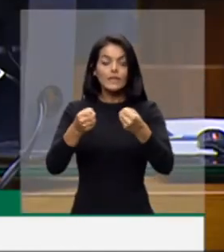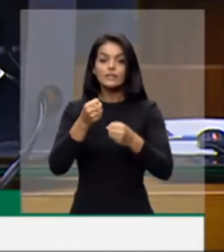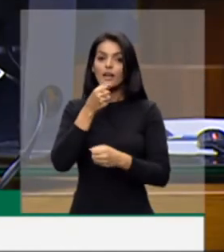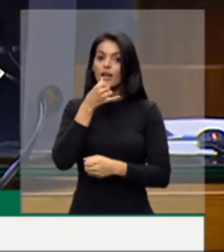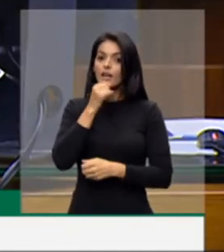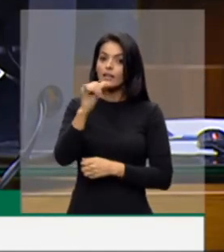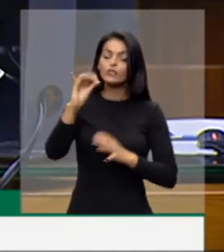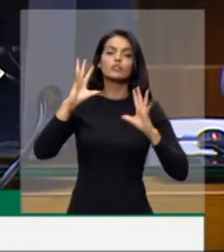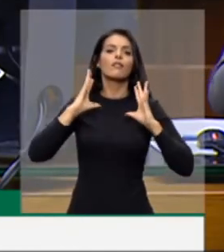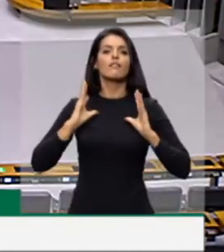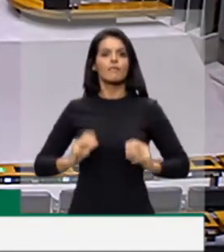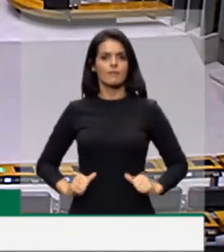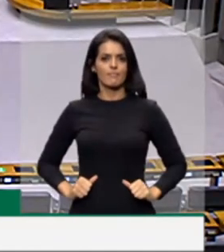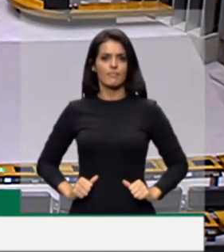PL, PP, REPUBLICANOS, PSD B?